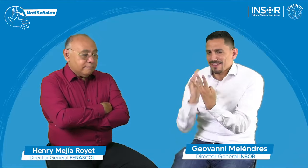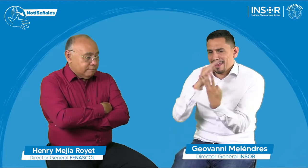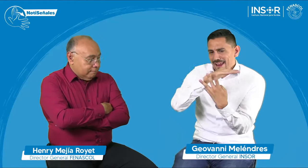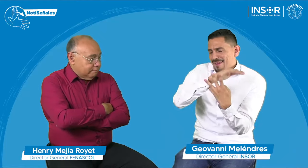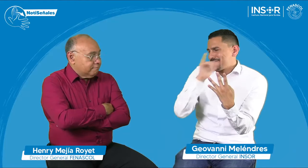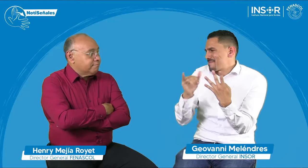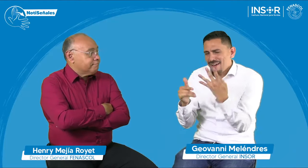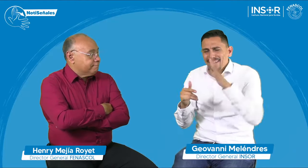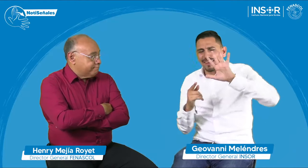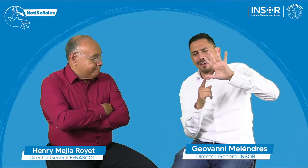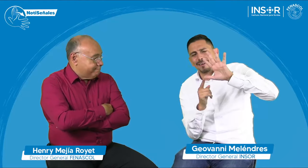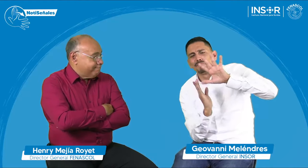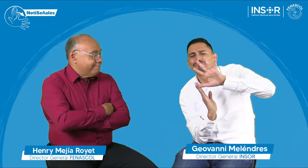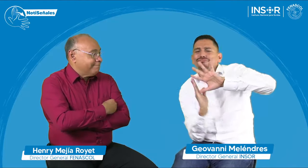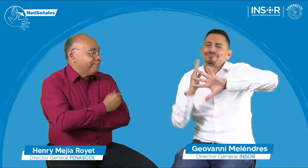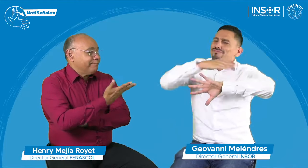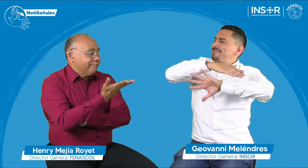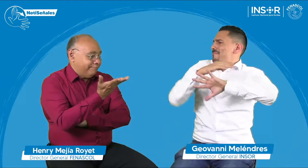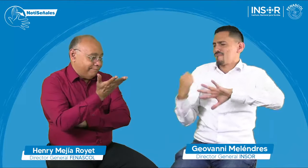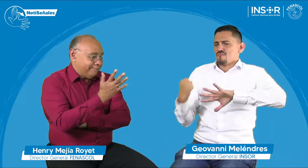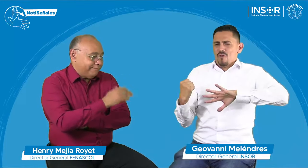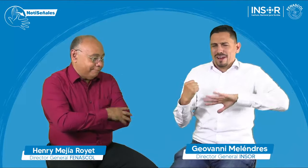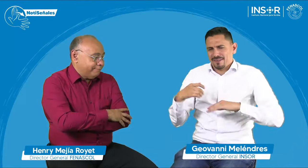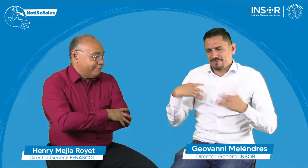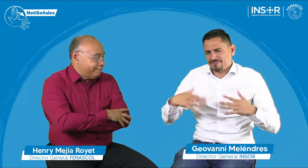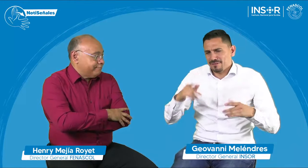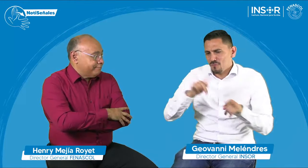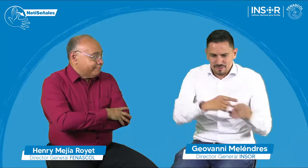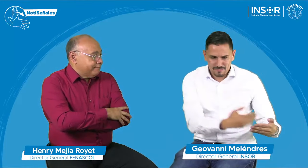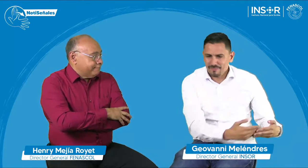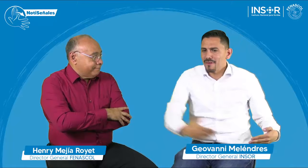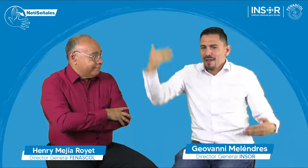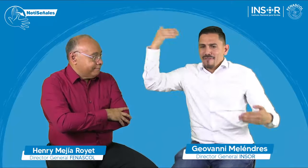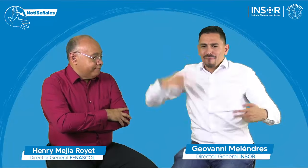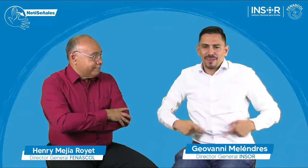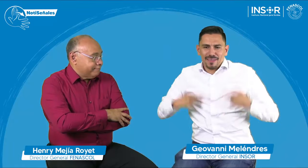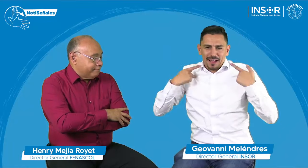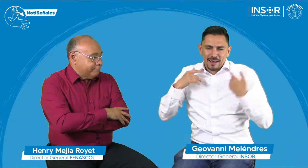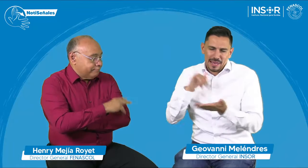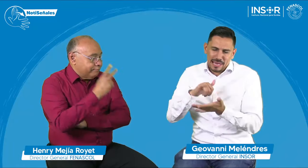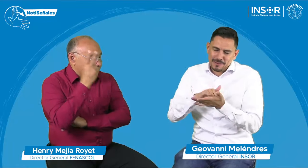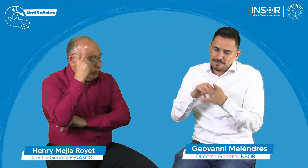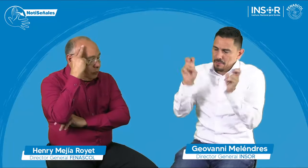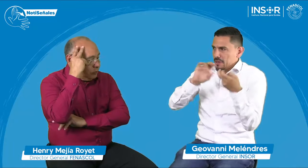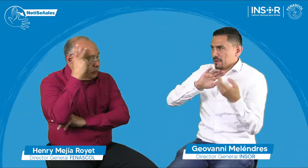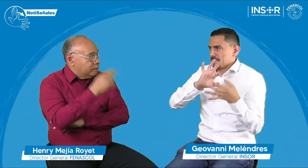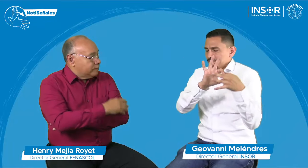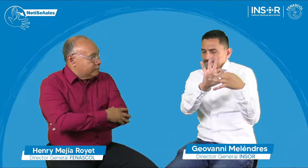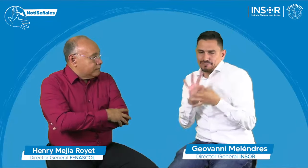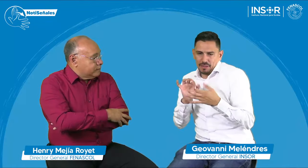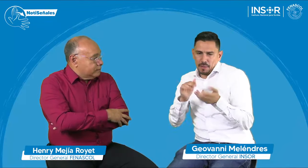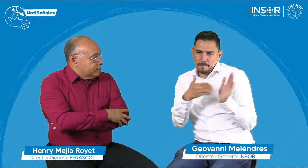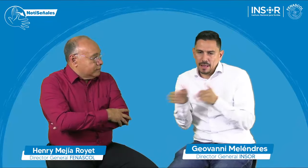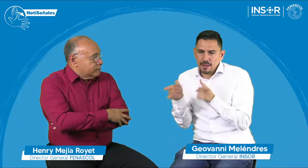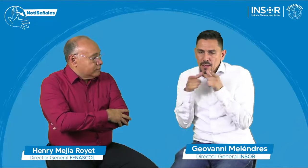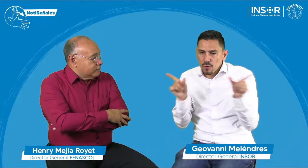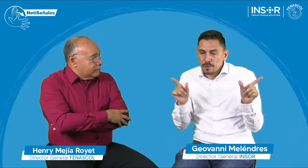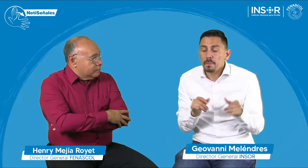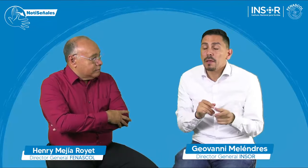estudiantes. La prevención lingüística es transversal. afecta a todos los demás